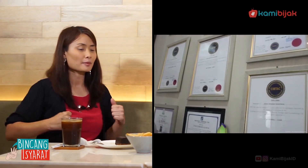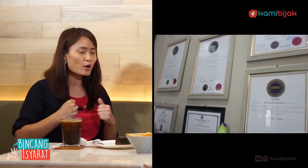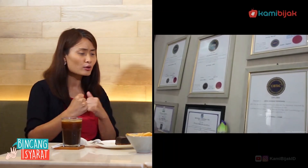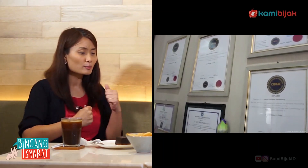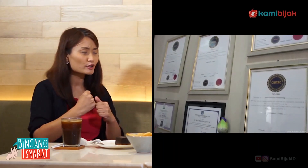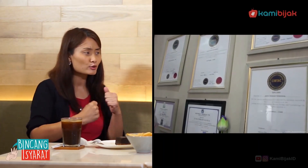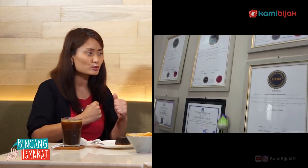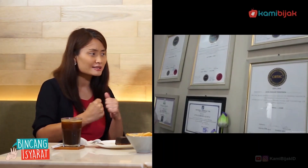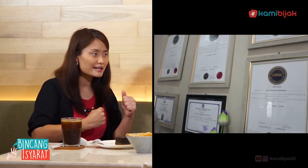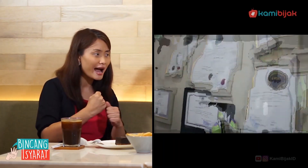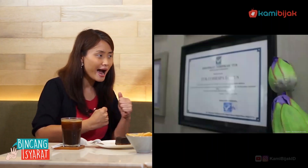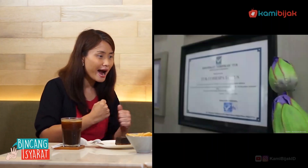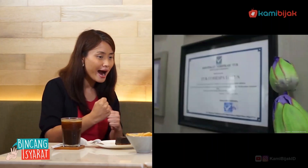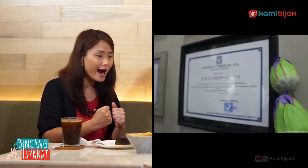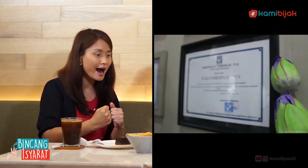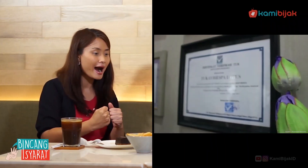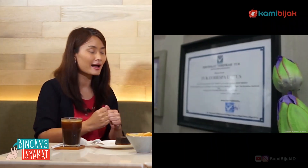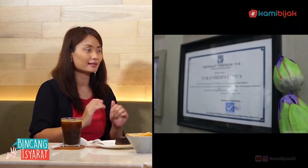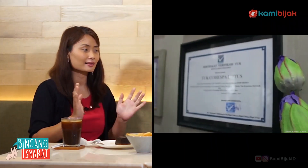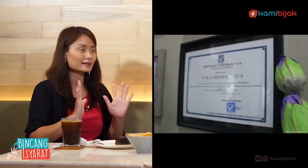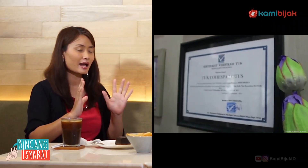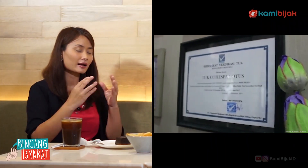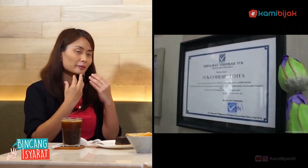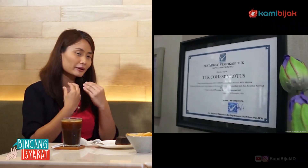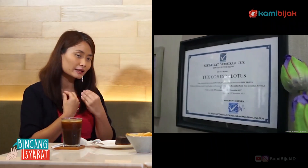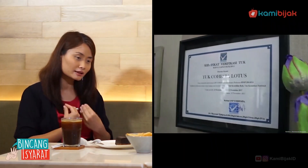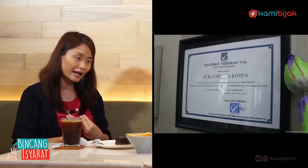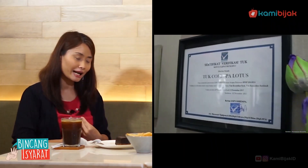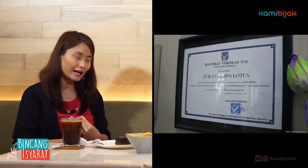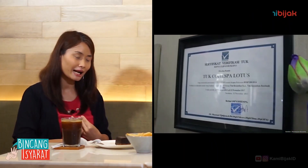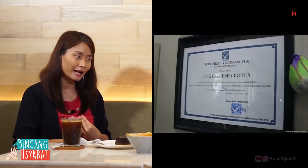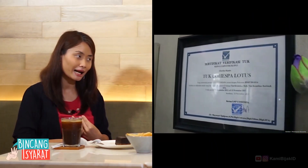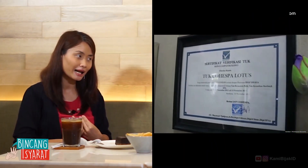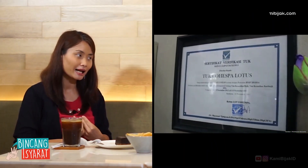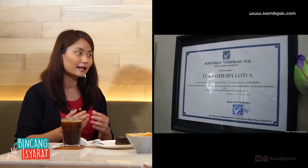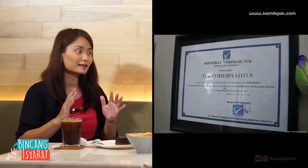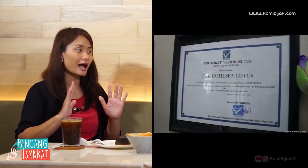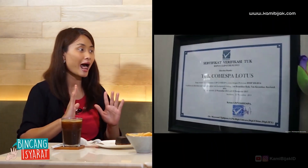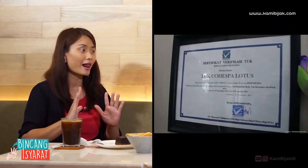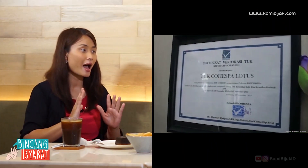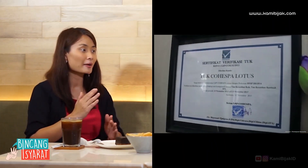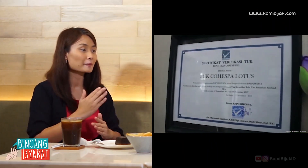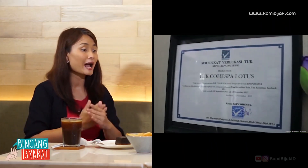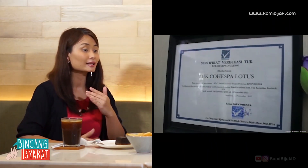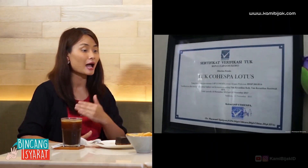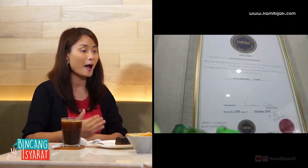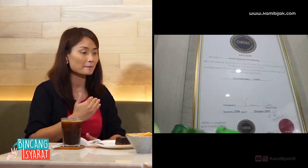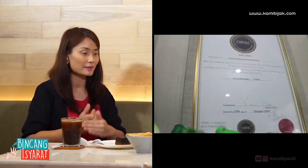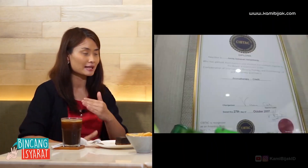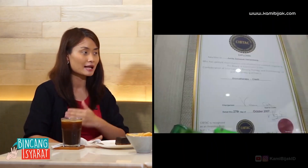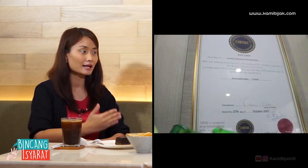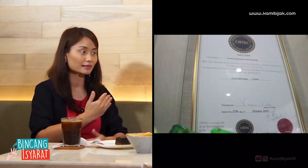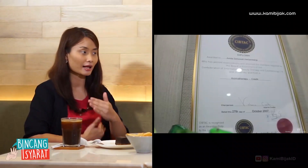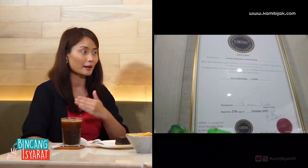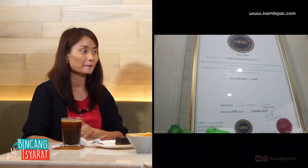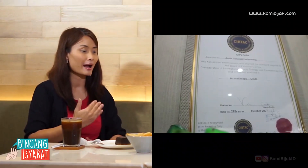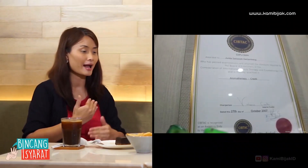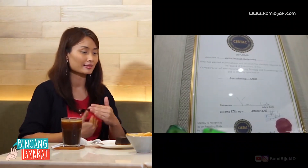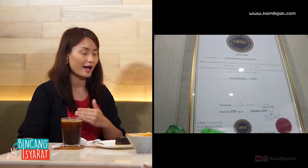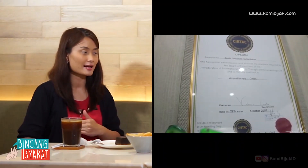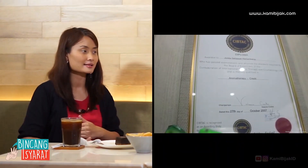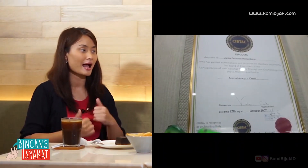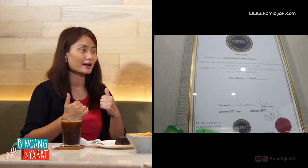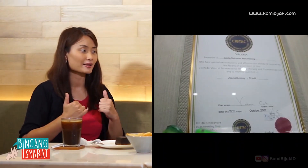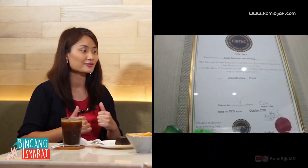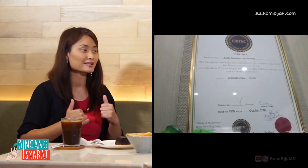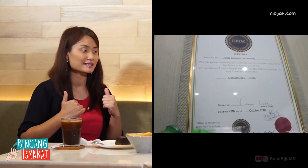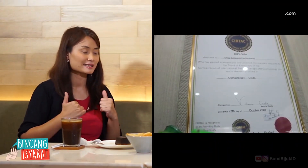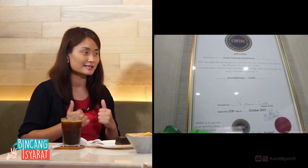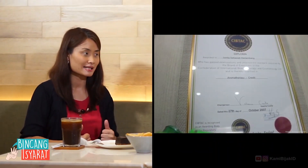mau berusaha, tidak minder dalam menghadapi keterbatasan disabilitas fisik.